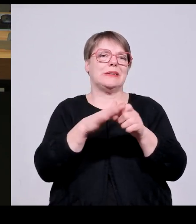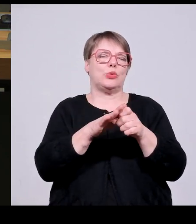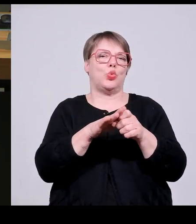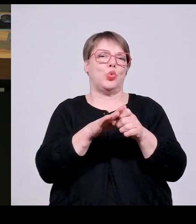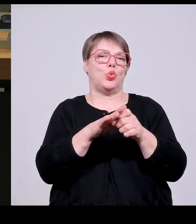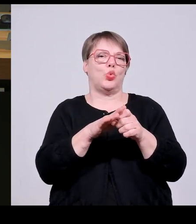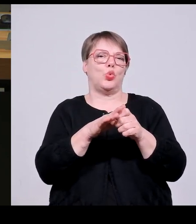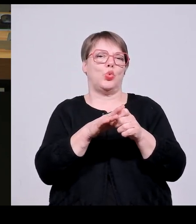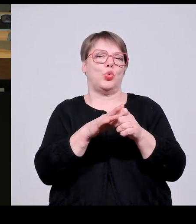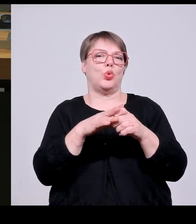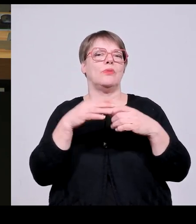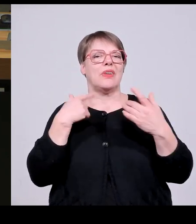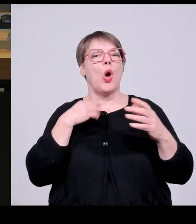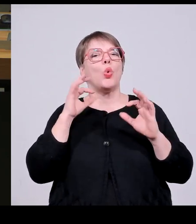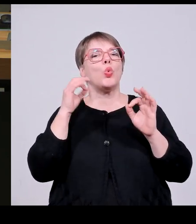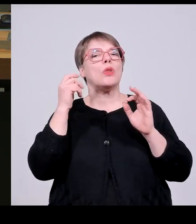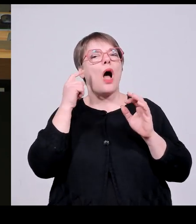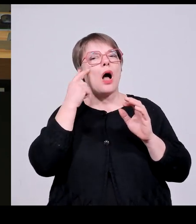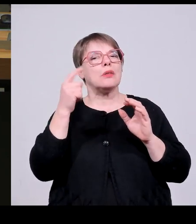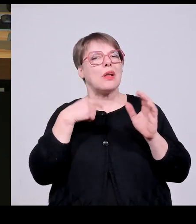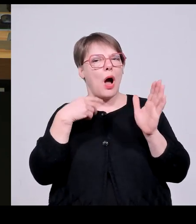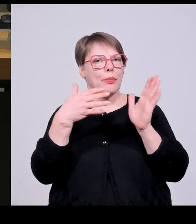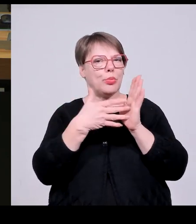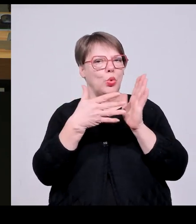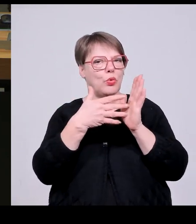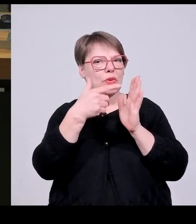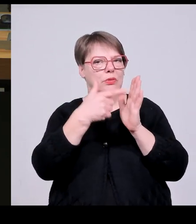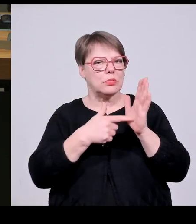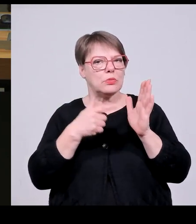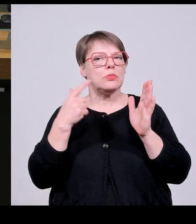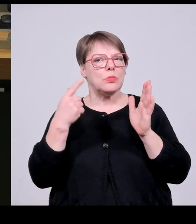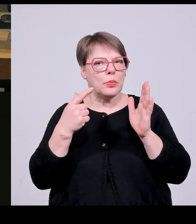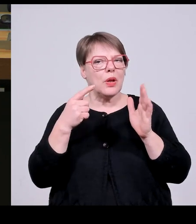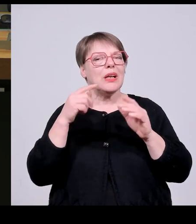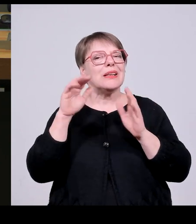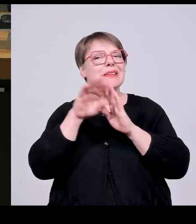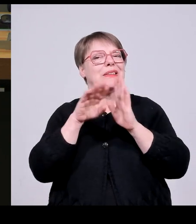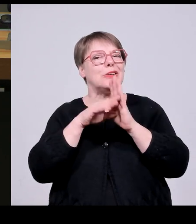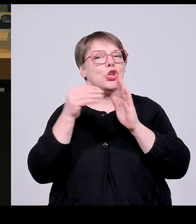mit Freundschaftsgutachten beauftra. Ich glaube, diese Frage muss jenseits von Parteigrenzen